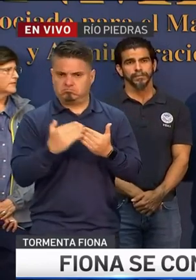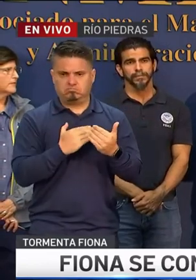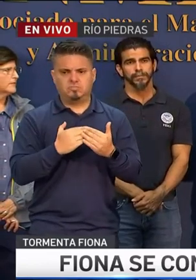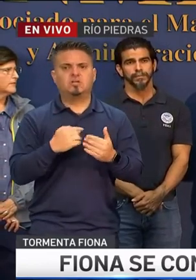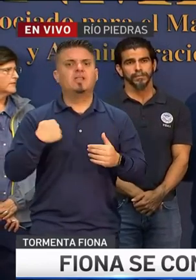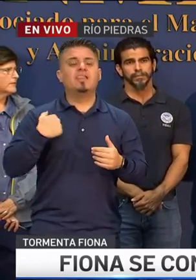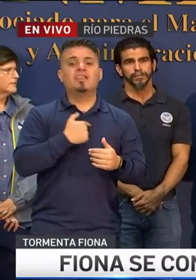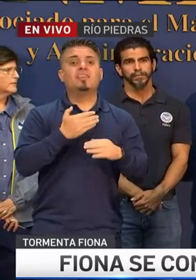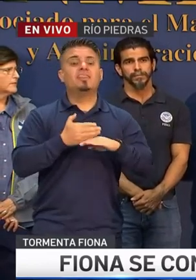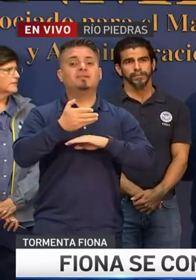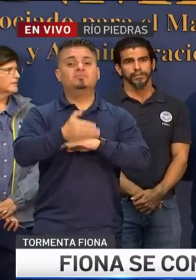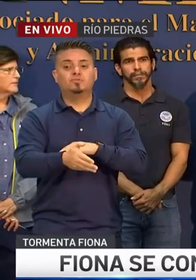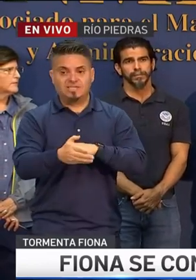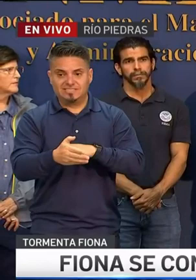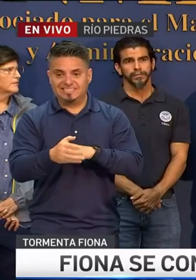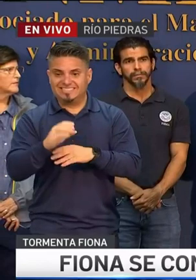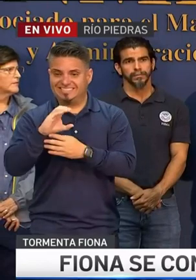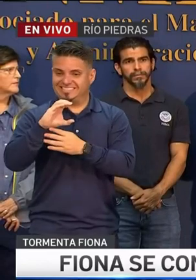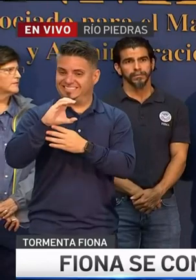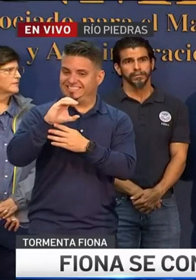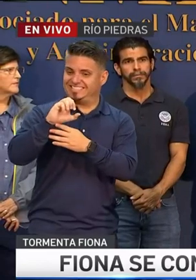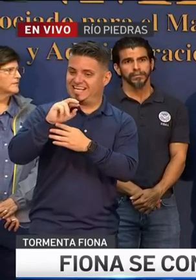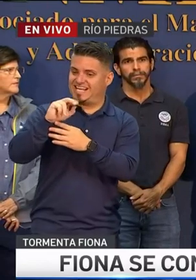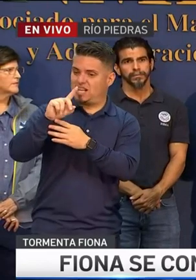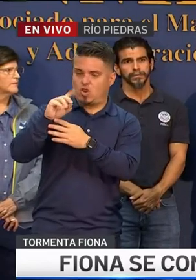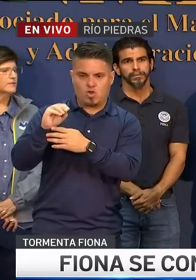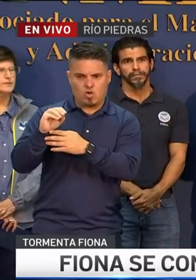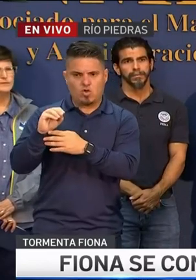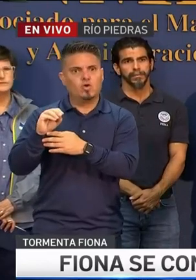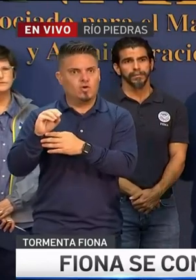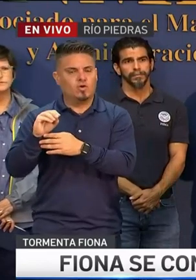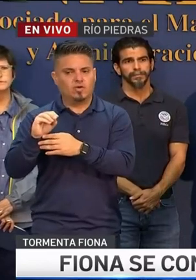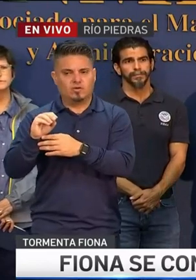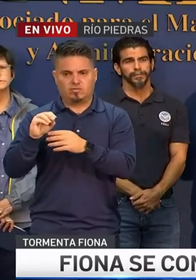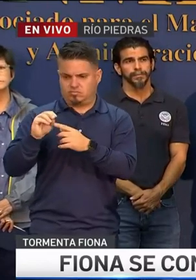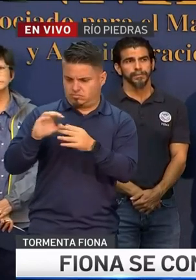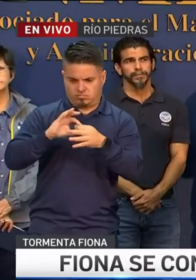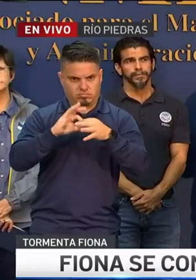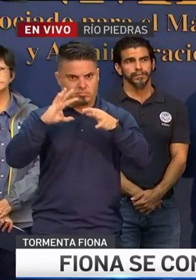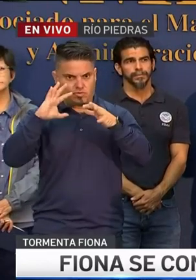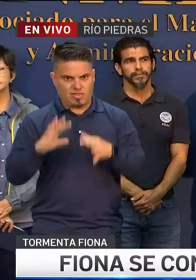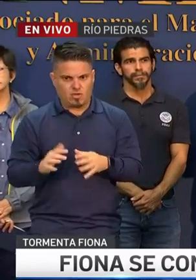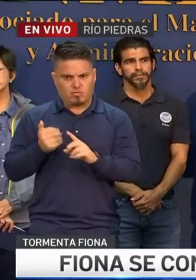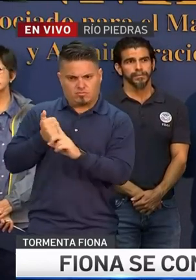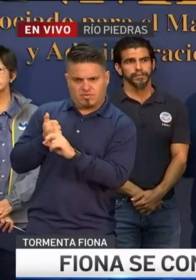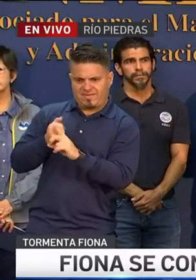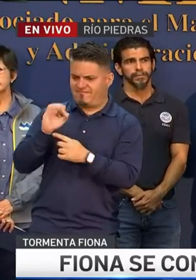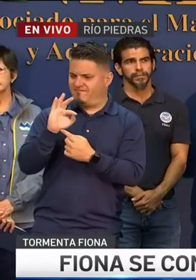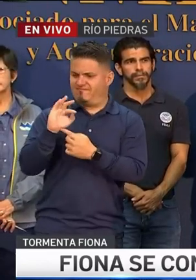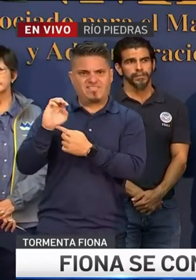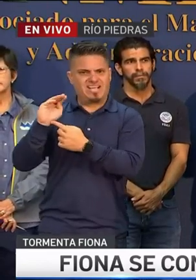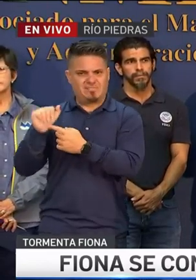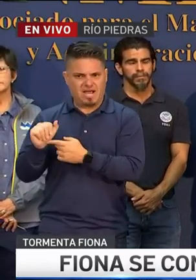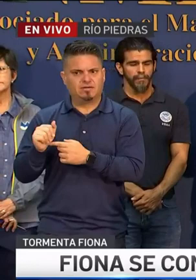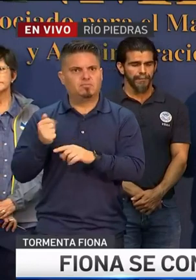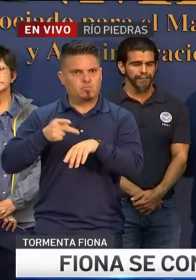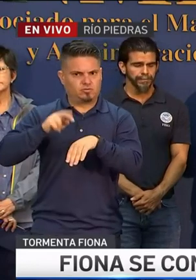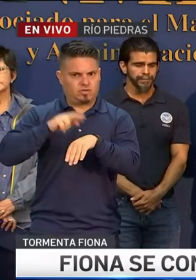RESPUESTA INMEDIATA, LO QUE VA